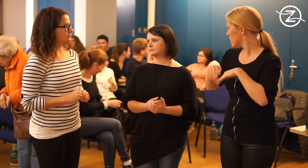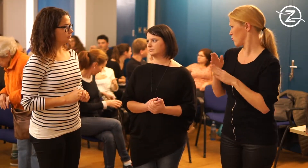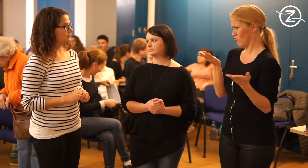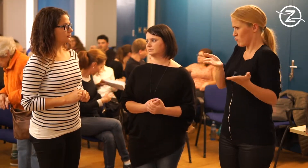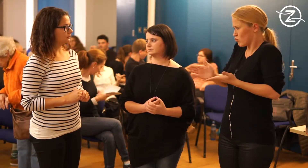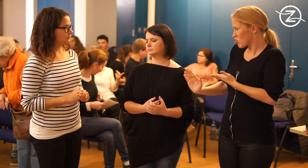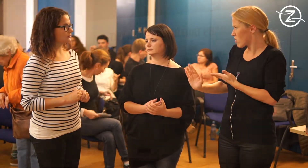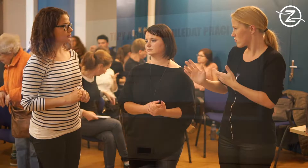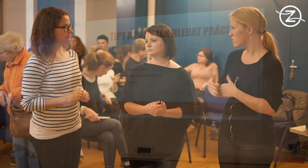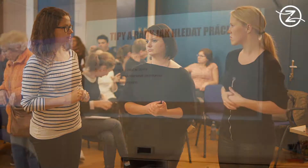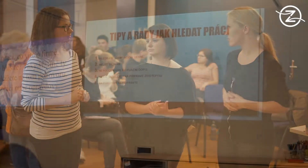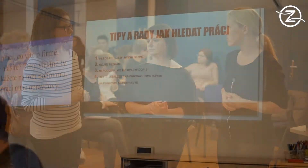a tím pádem bezpečnost práce zachována.